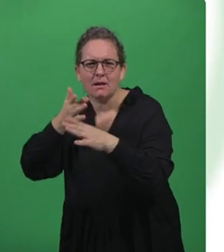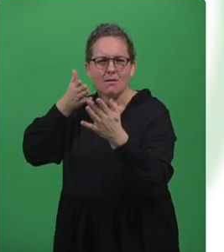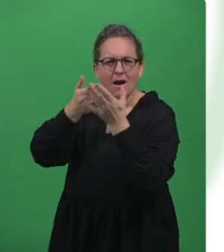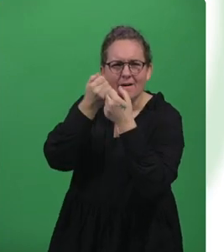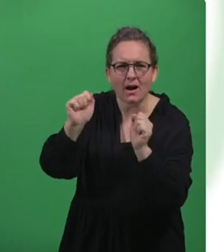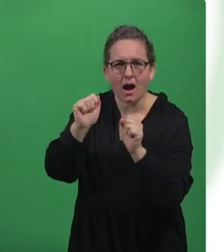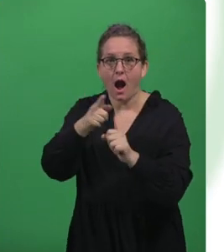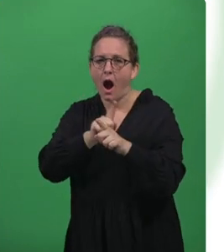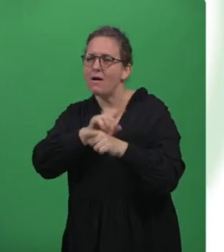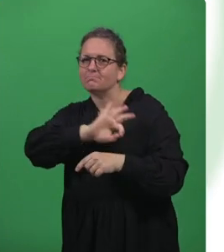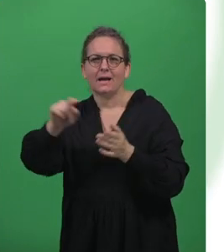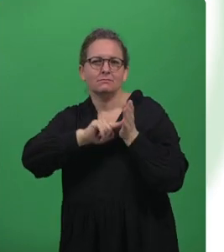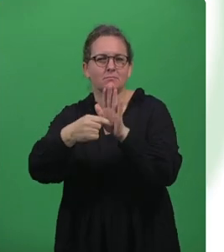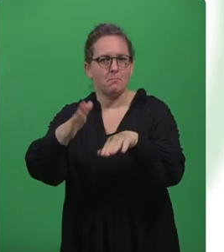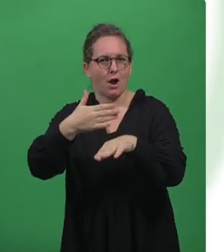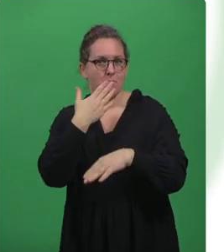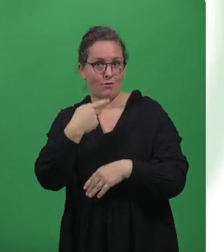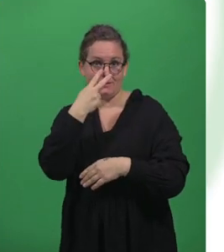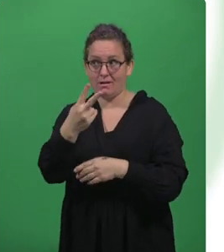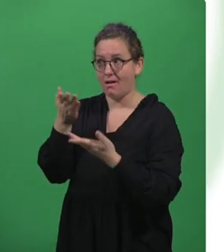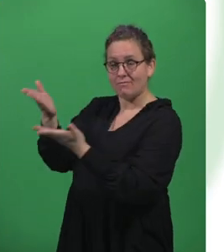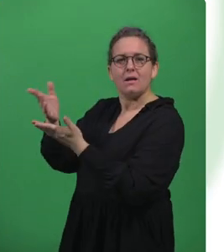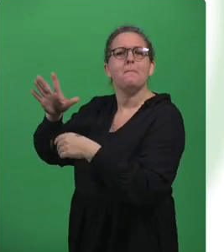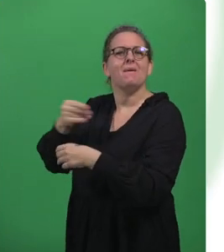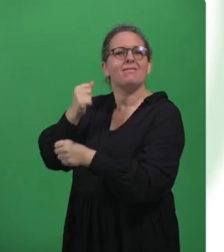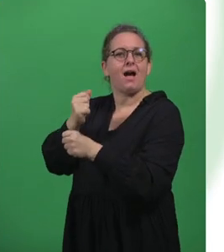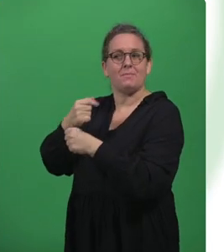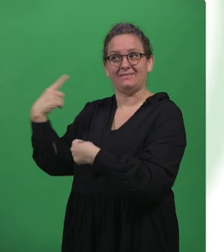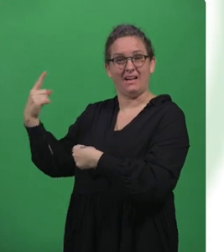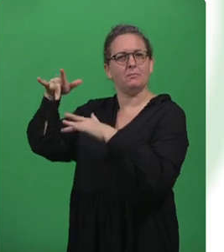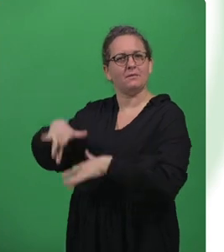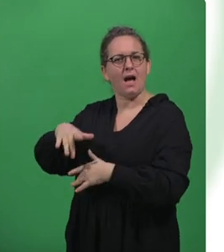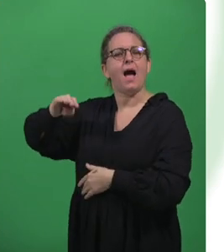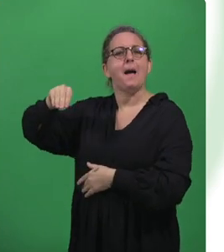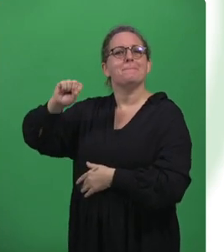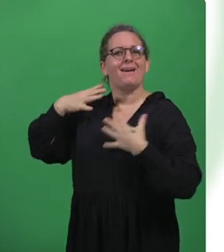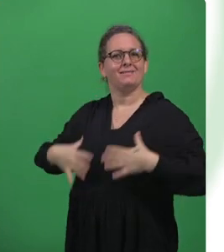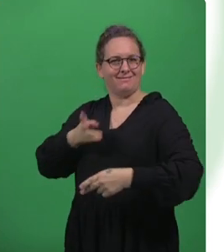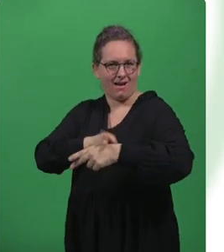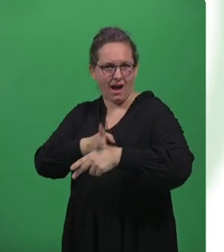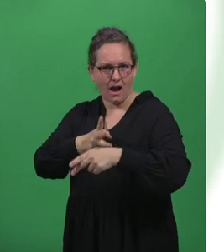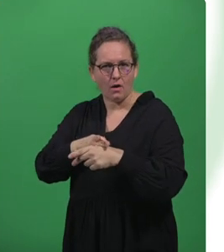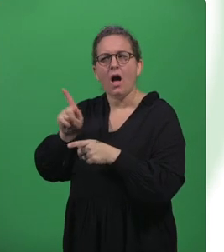Einer unserer Best Practice Beispiele ist Thomas Führer, ein Mitarbeiter, der Multiple Sklerose erkrankt ist und einen Heim-Arbeitsplatz hat.